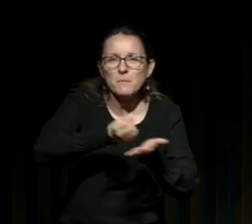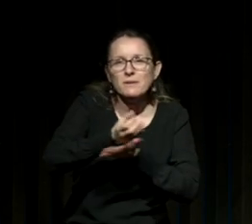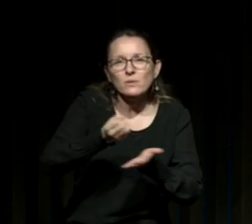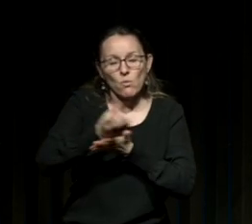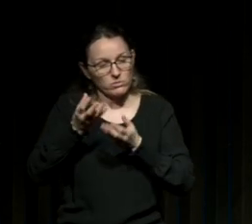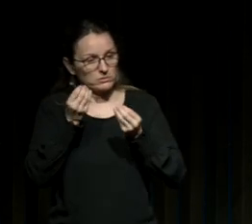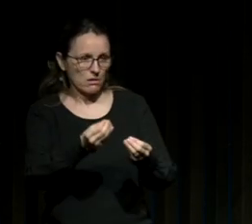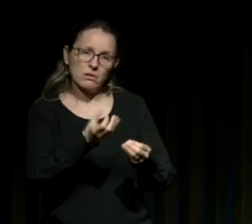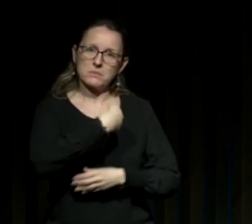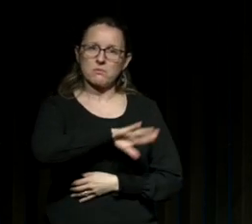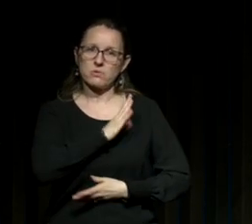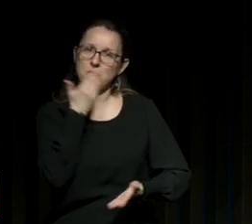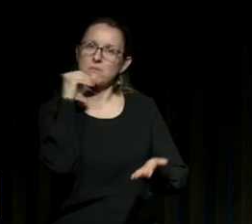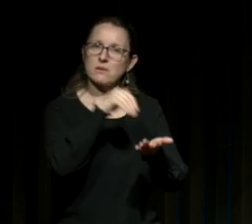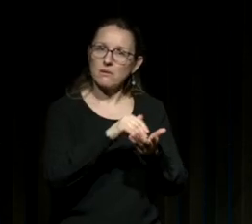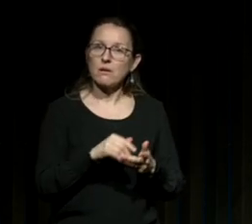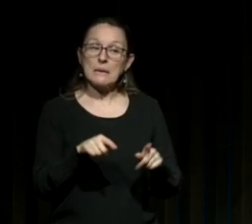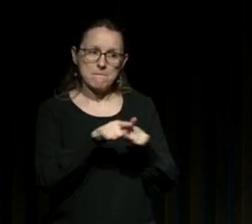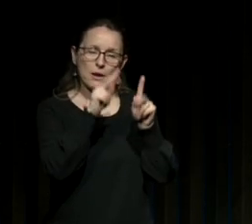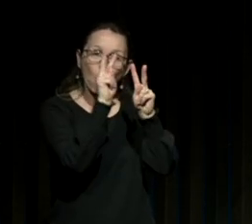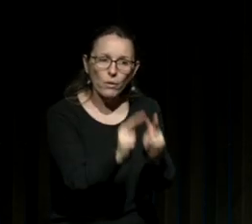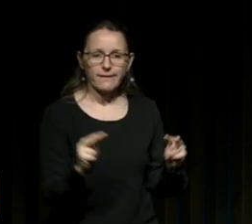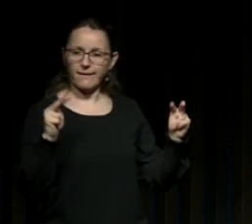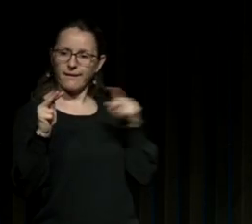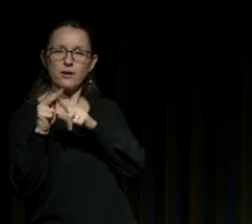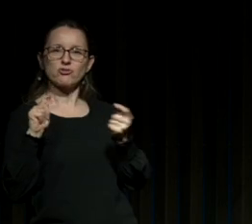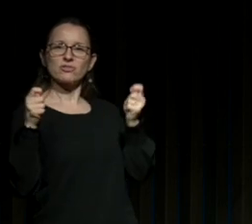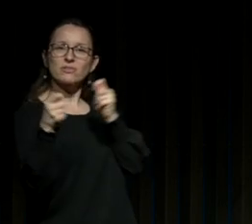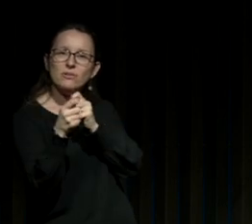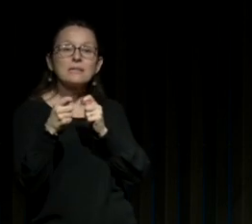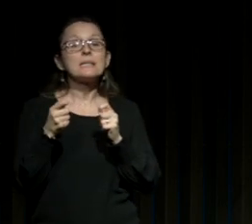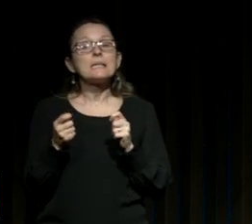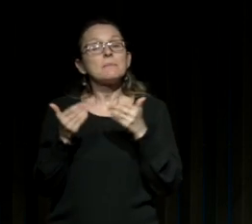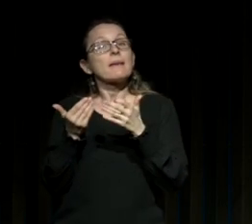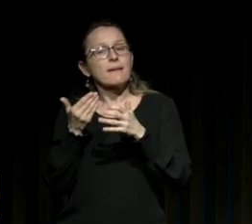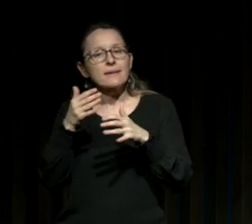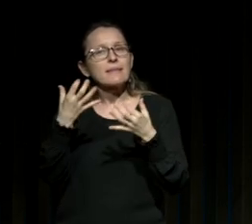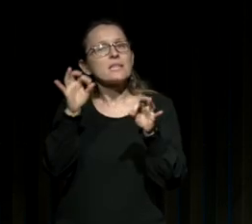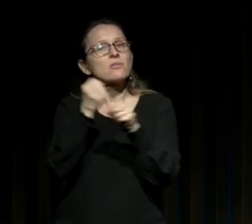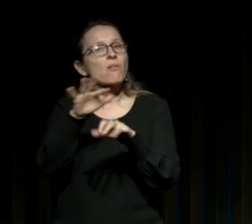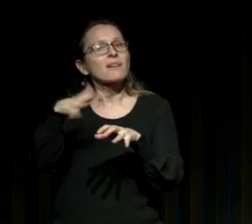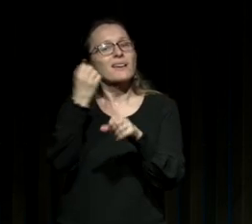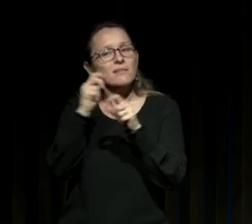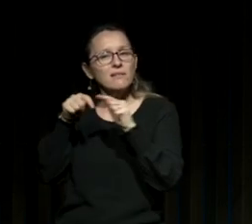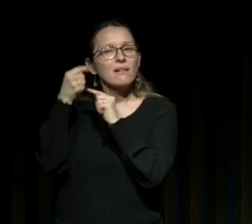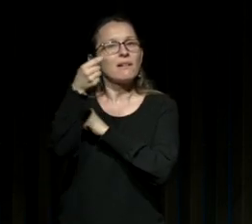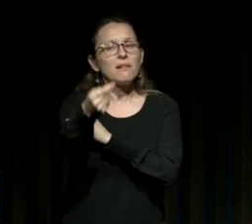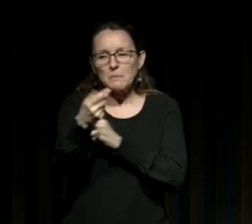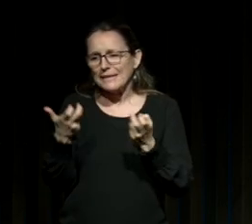qu'on a sur ses patients et que dans dix quinze ans les exemples que je viens de citer ne seront